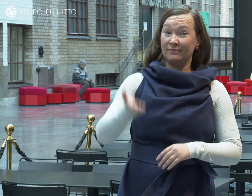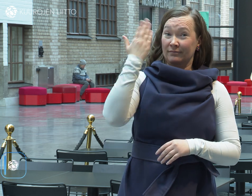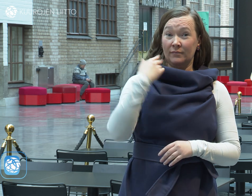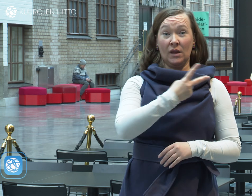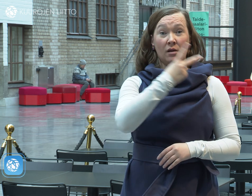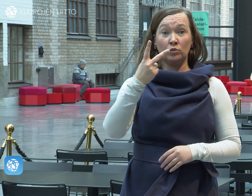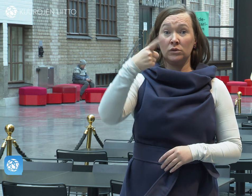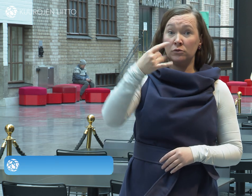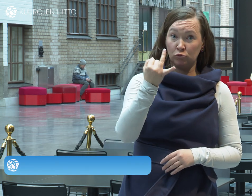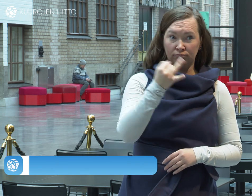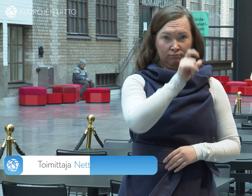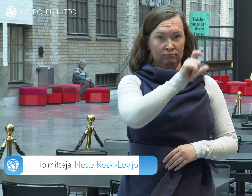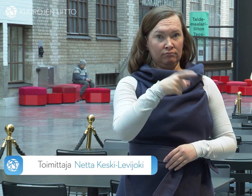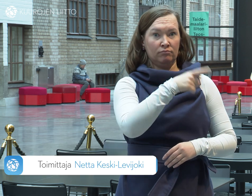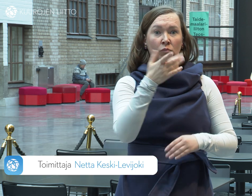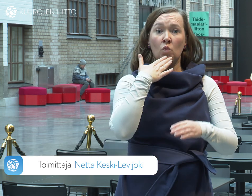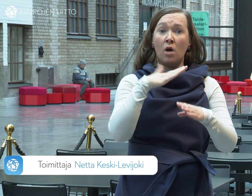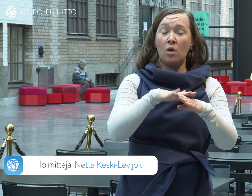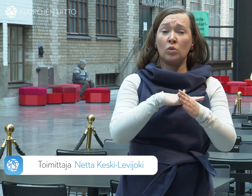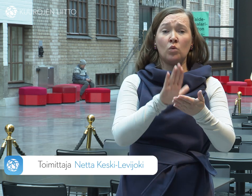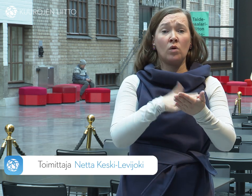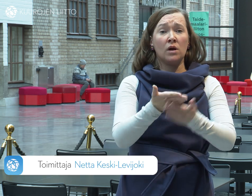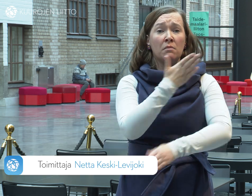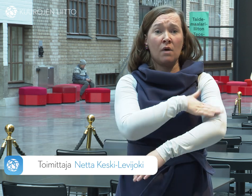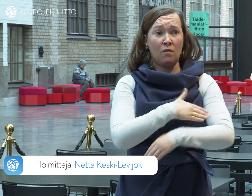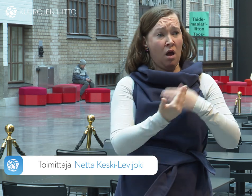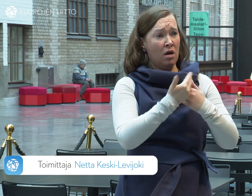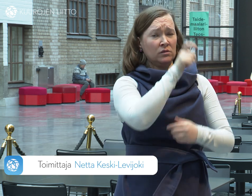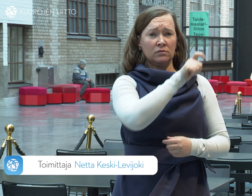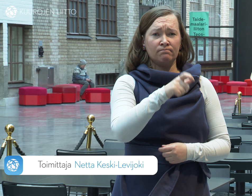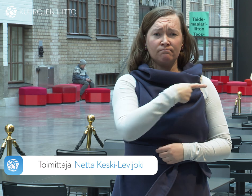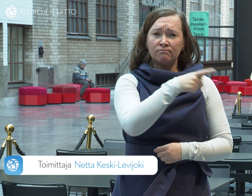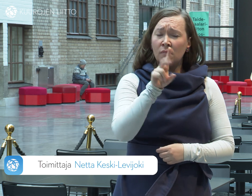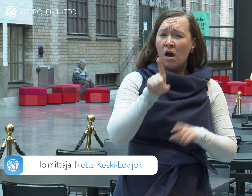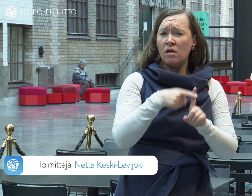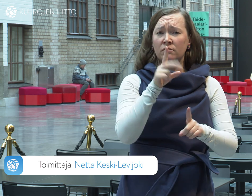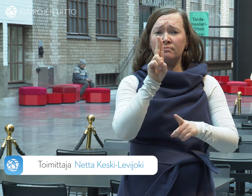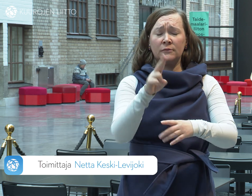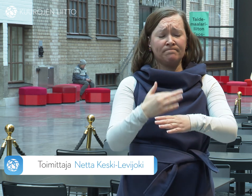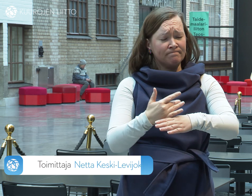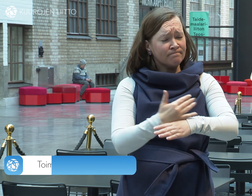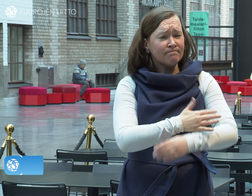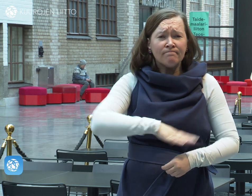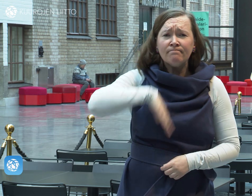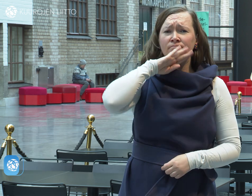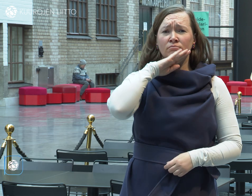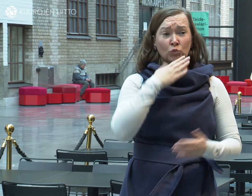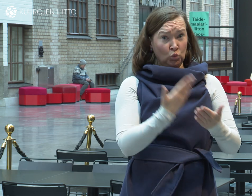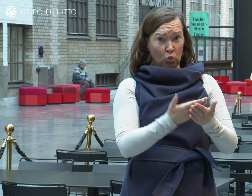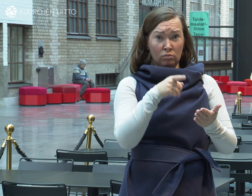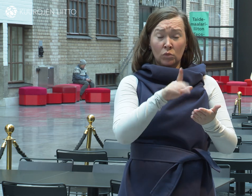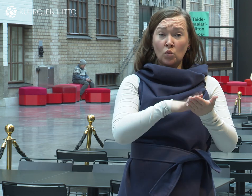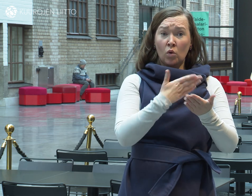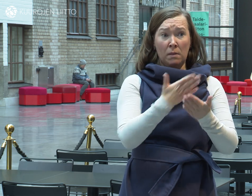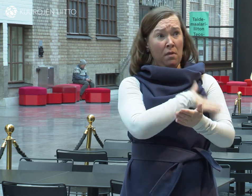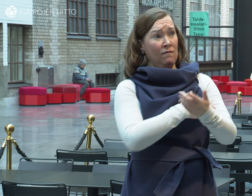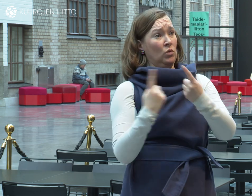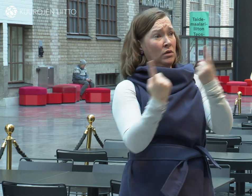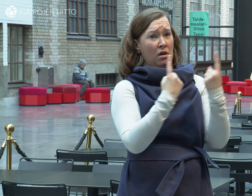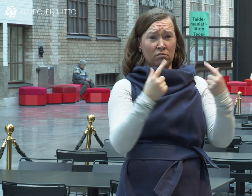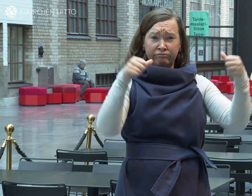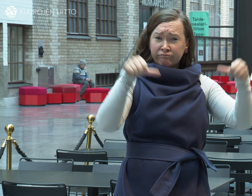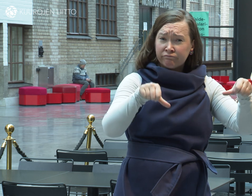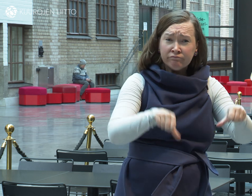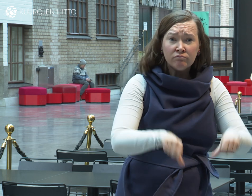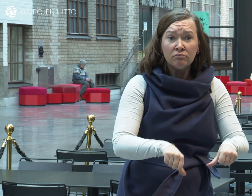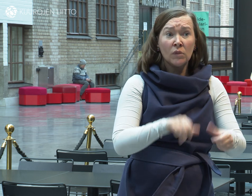Vuonna 2017 Kelan vammaisten tulkkauspalvelun asiakkaat turhautuivat palvelun tilanteen heikkenemiseen.